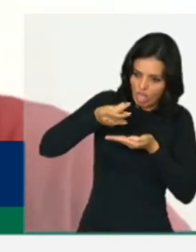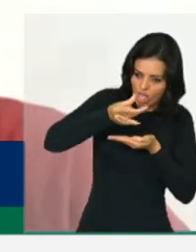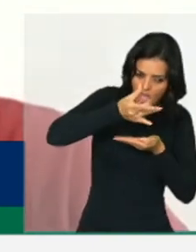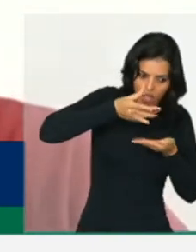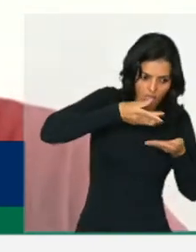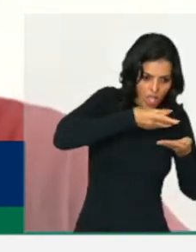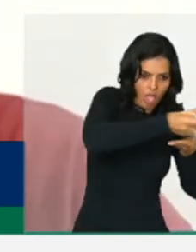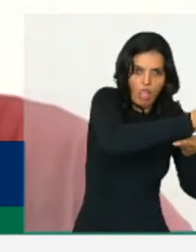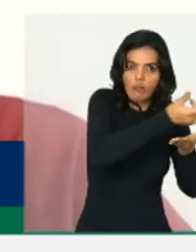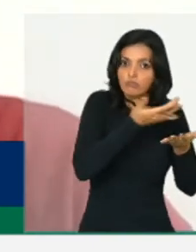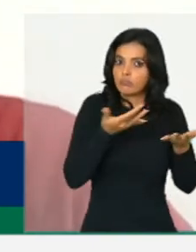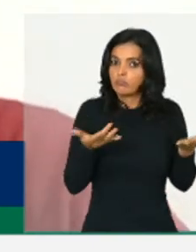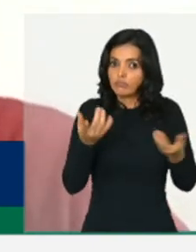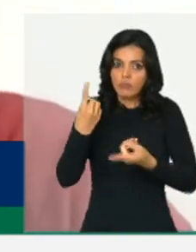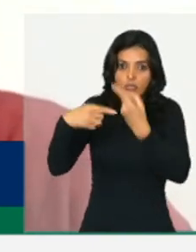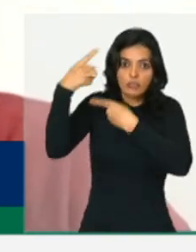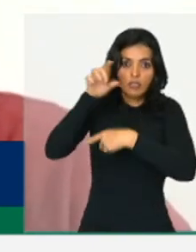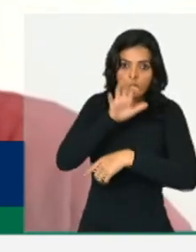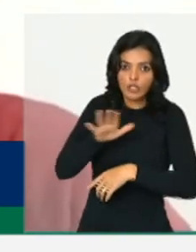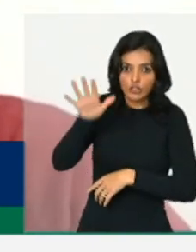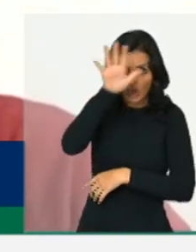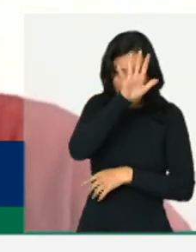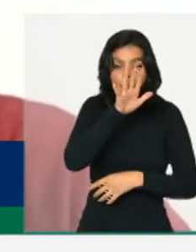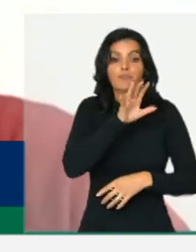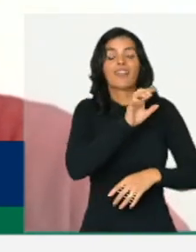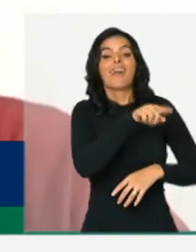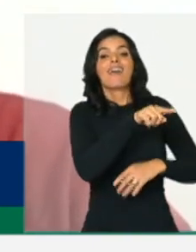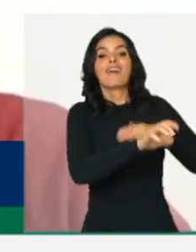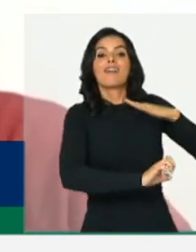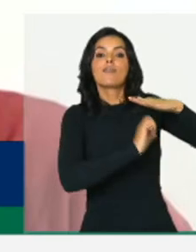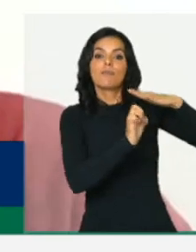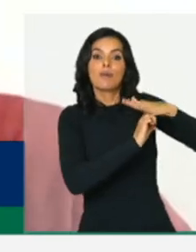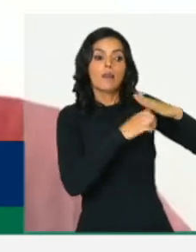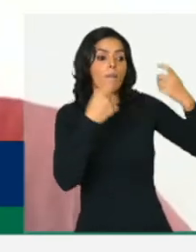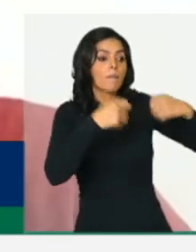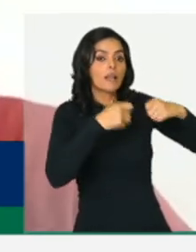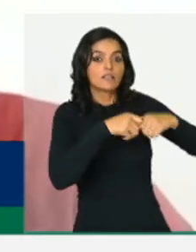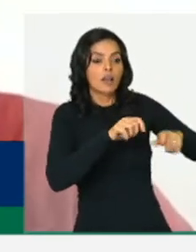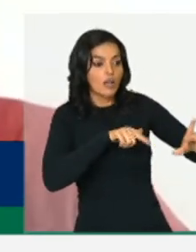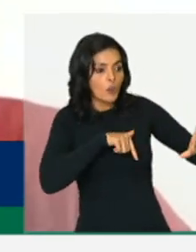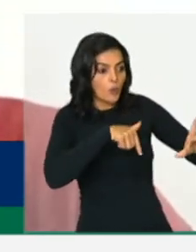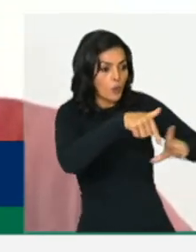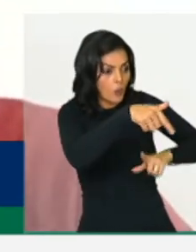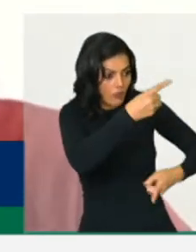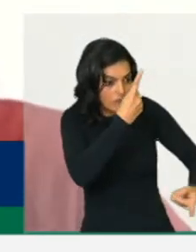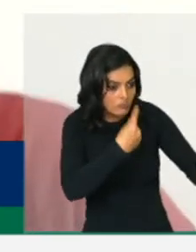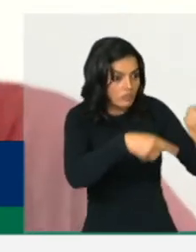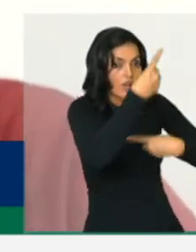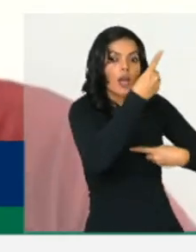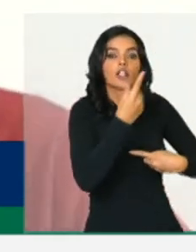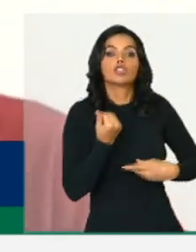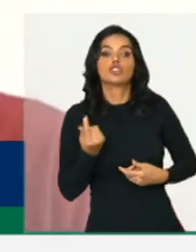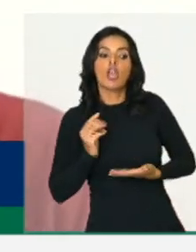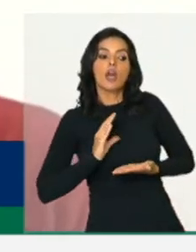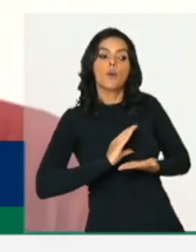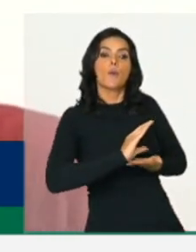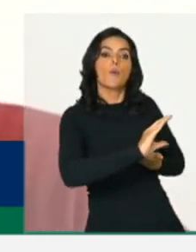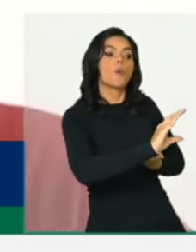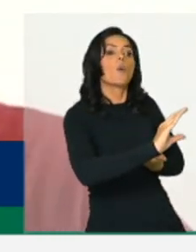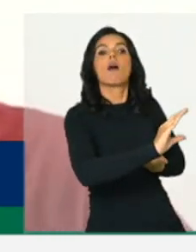RETOMAR O NÍVEL DE EMPREGO QUE HAVIA ANTES DA PANDEMIA. POR ISSO O REQUERIMENTO DE VOTAÇÃO ARTIGO POR ARTIGO